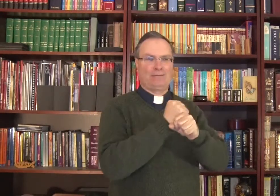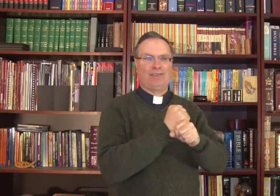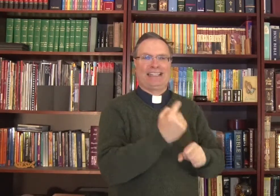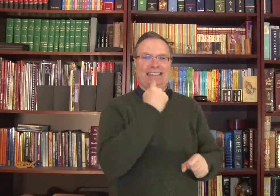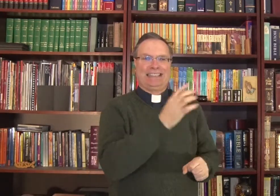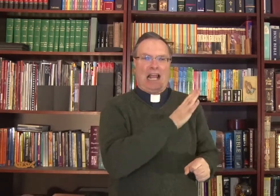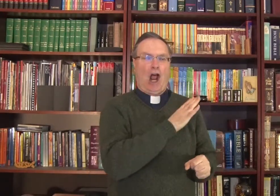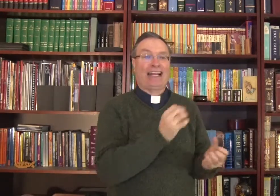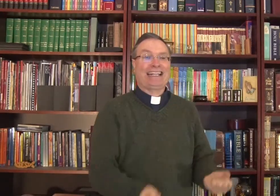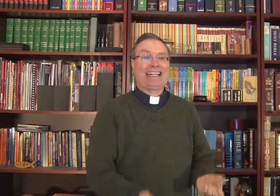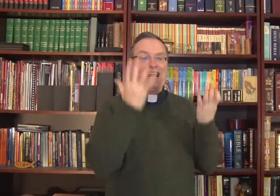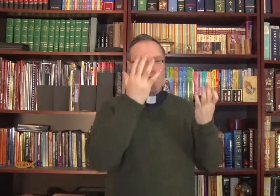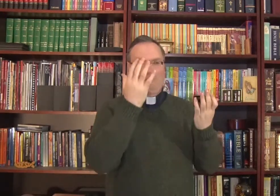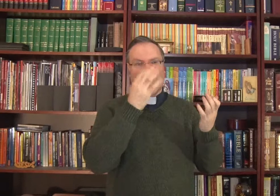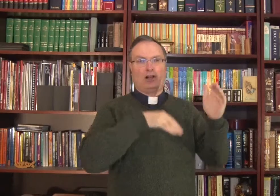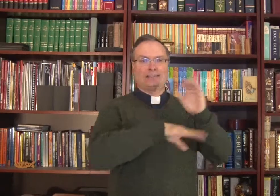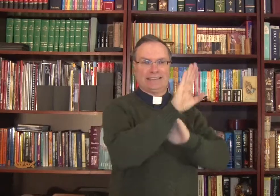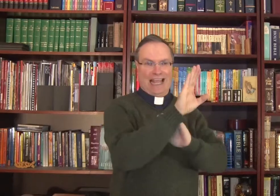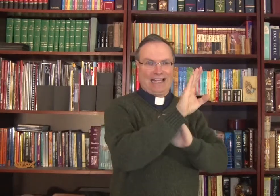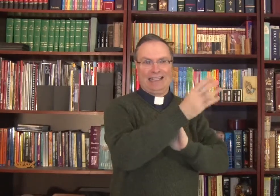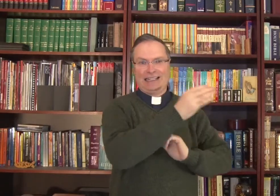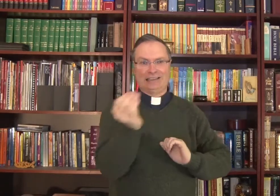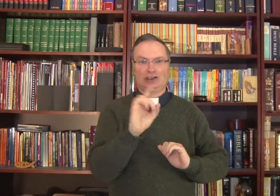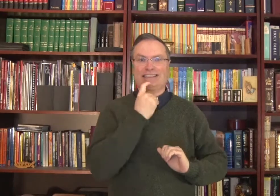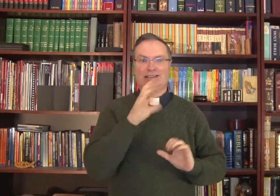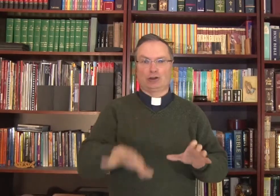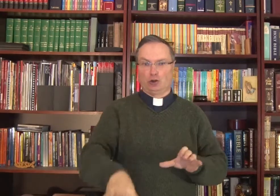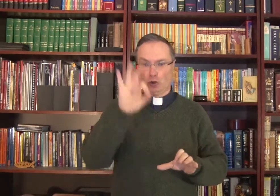qui a créé le ciel et ce qui s’y trouve,